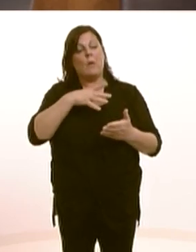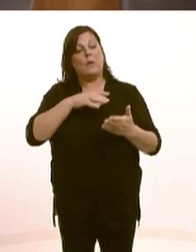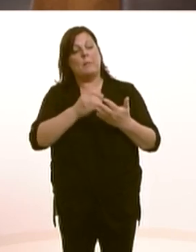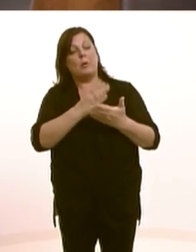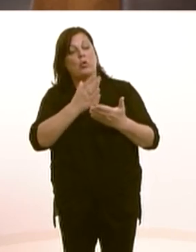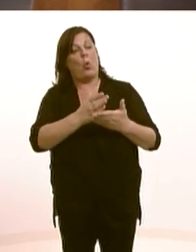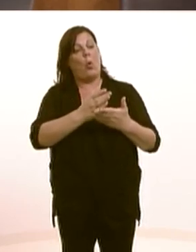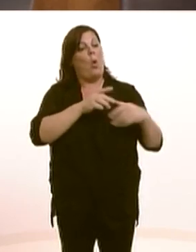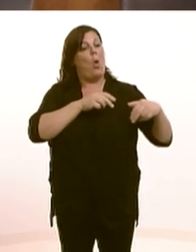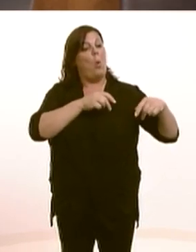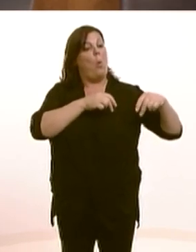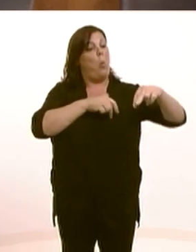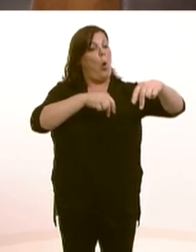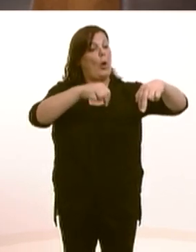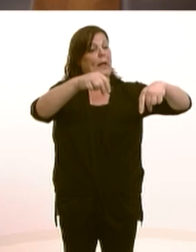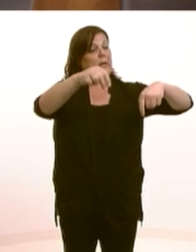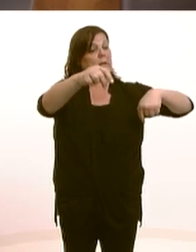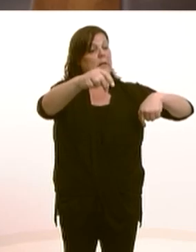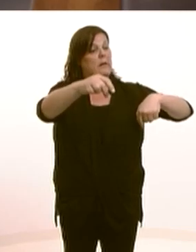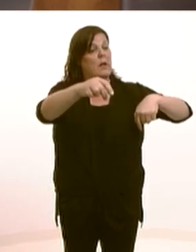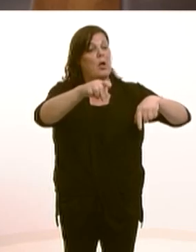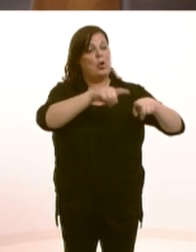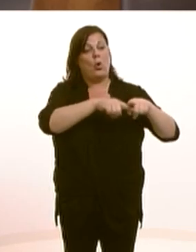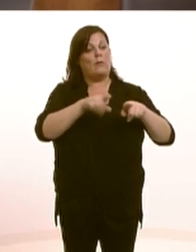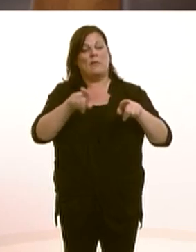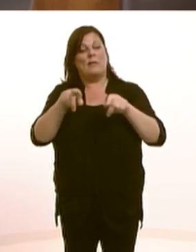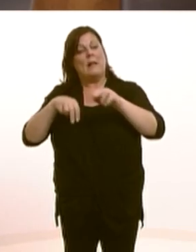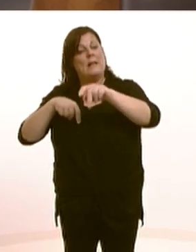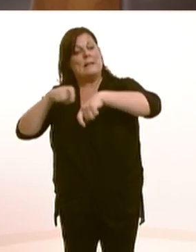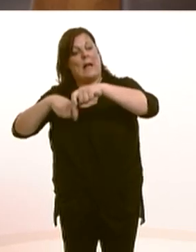Nawr, wrth gwrs, nid ydyn nhwín sylweddoli hynny, so un oír pethau rwyín credu y bydd